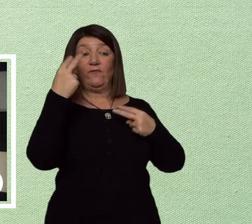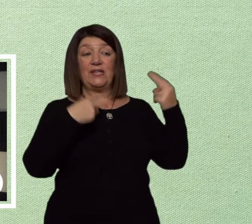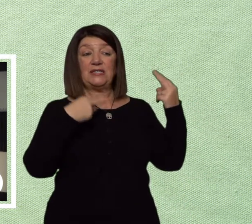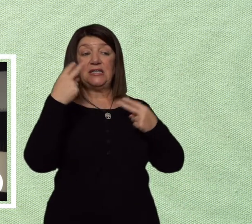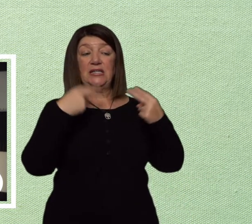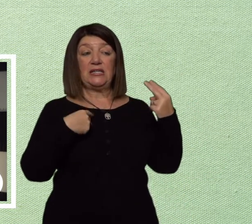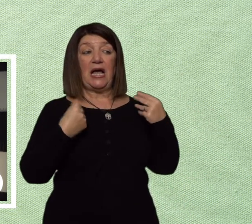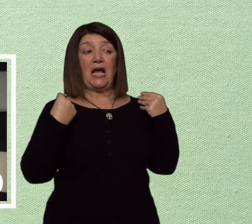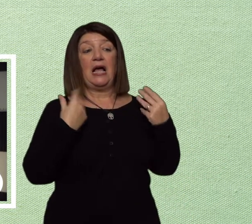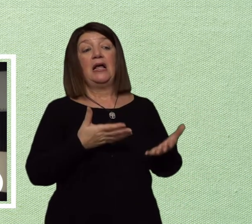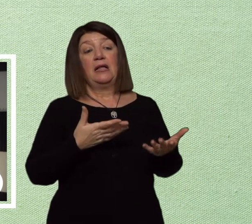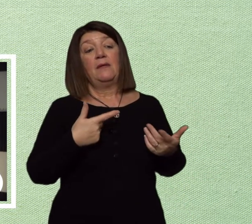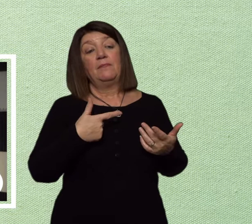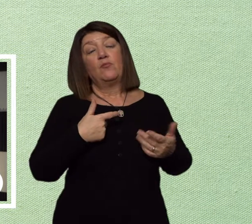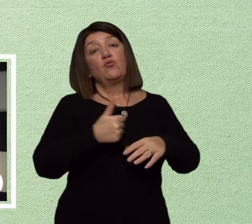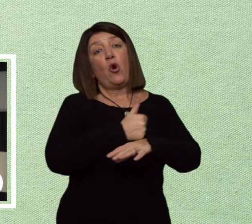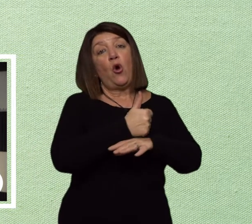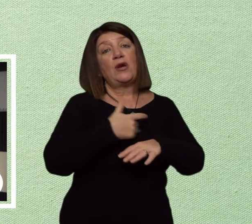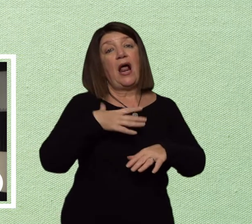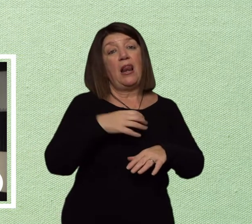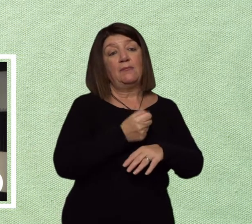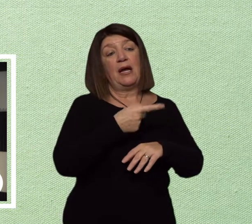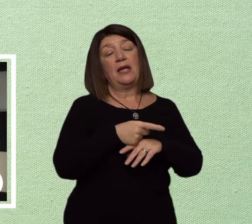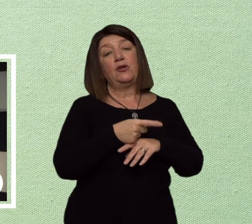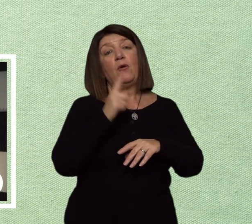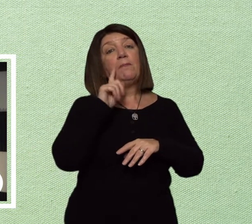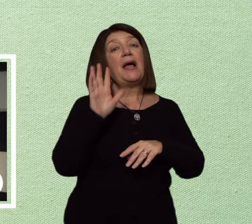permettere innanzitutto una svestizione più difficile, per esempio dal punto di vista fisico